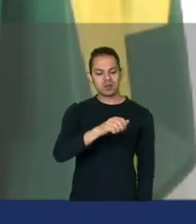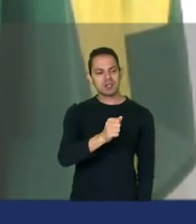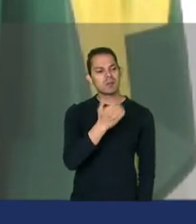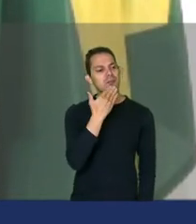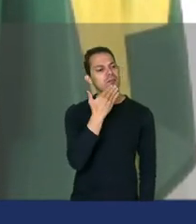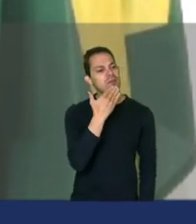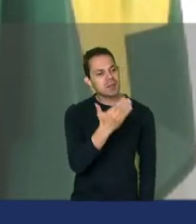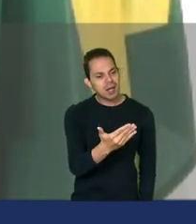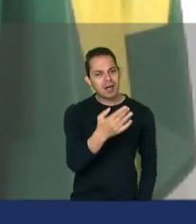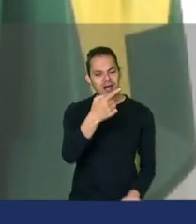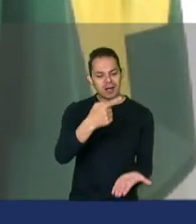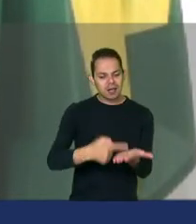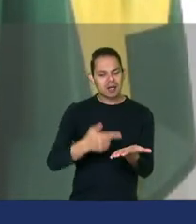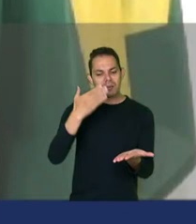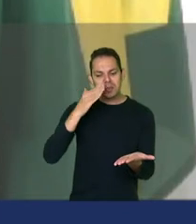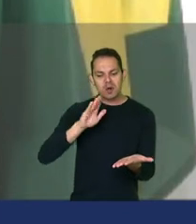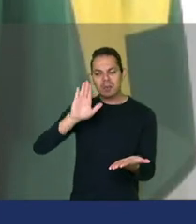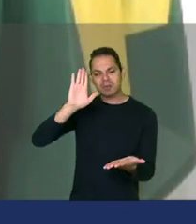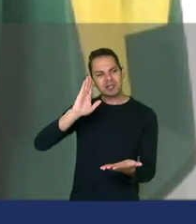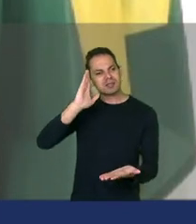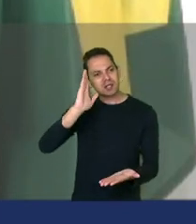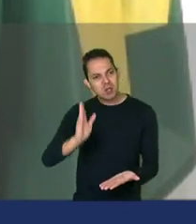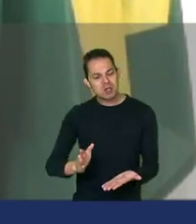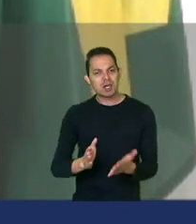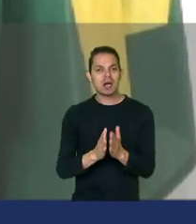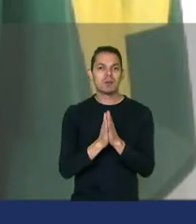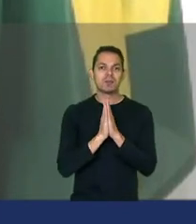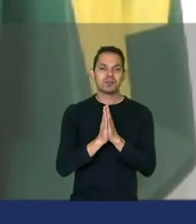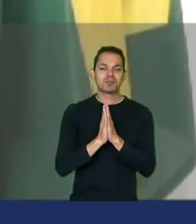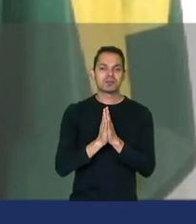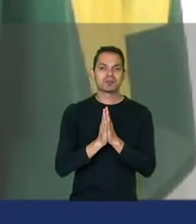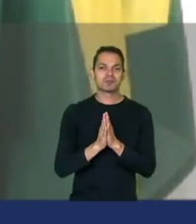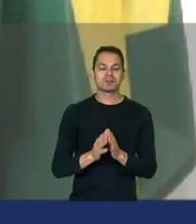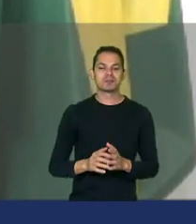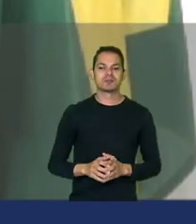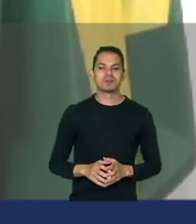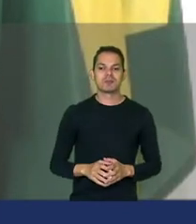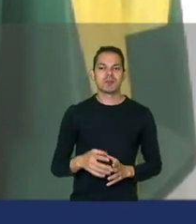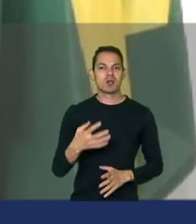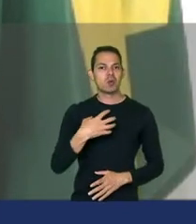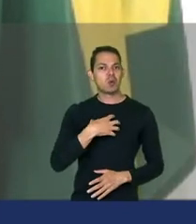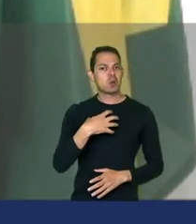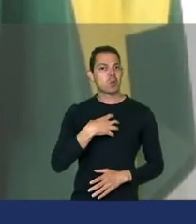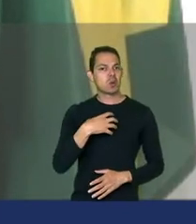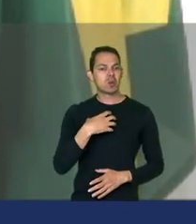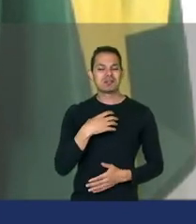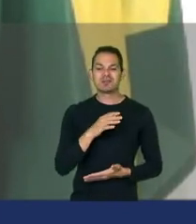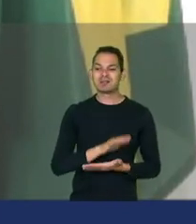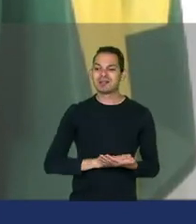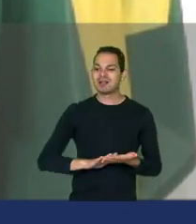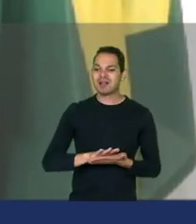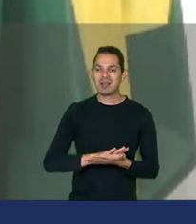APELO. SENHOR GOVERNADOR ZEMA, QUANDO O SENHOR FIRMOU ACORDO COM TODAS AS CATEGORIAS, O SENHOR NÃO IMPÔS NENHUMA CONDIÇÃO, O SENHOR NÃO IMPÔS NENHUMA PERMUTA. ENTÃO